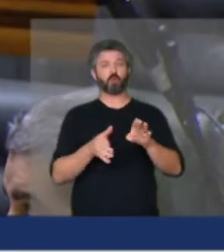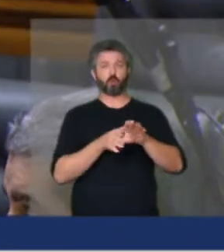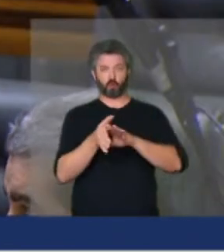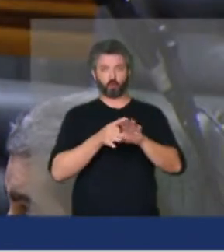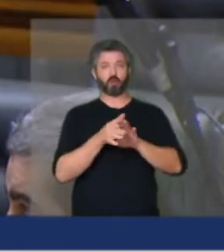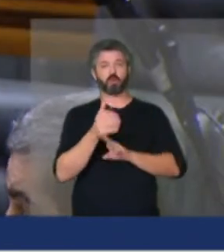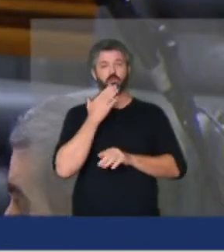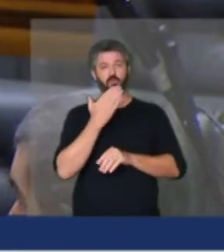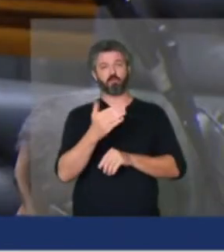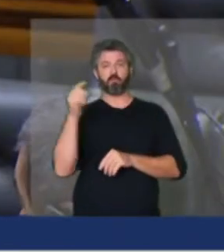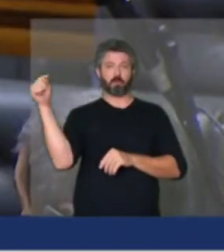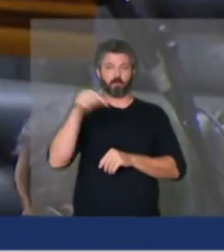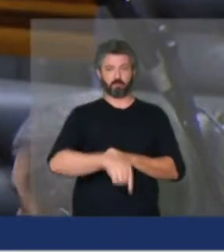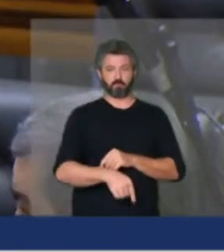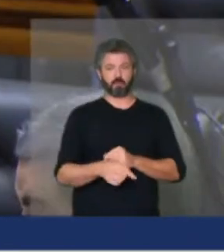O PAPEL DO PARLAMENTO DE